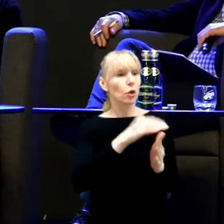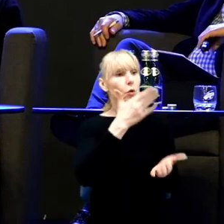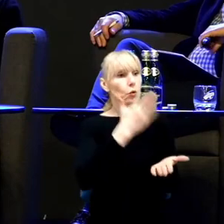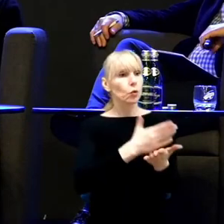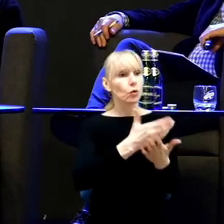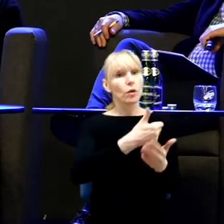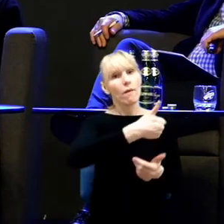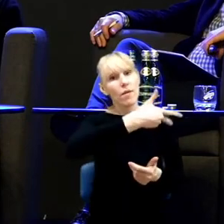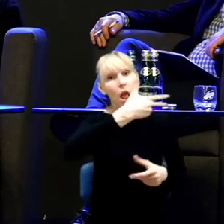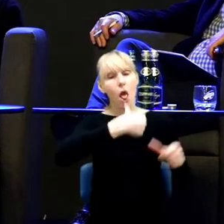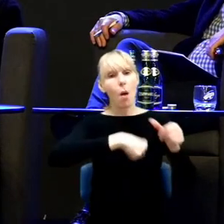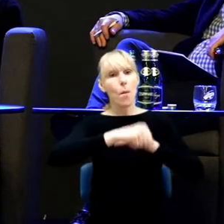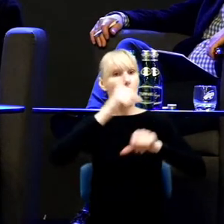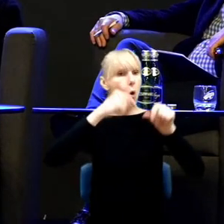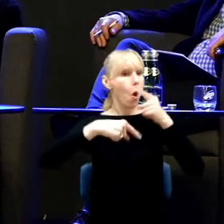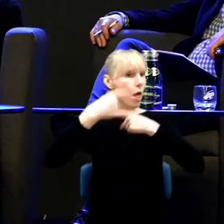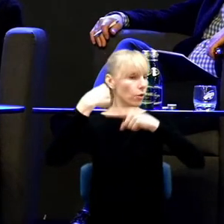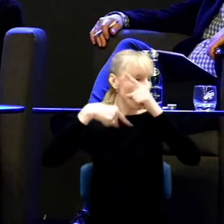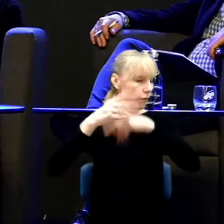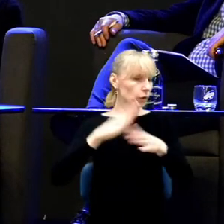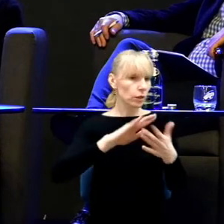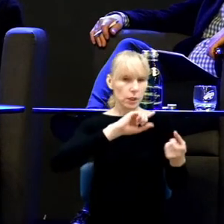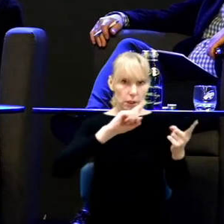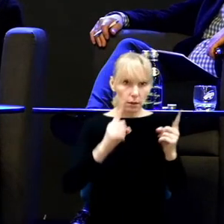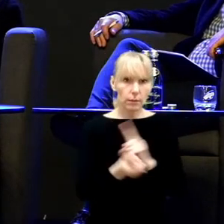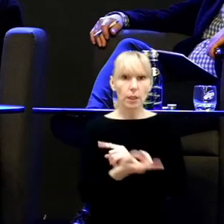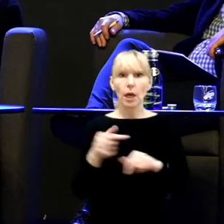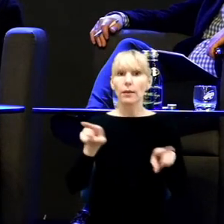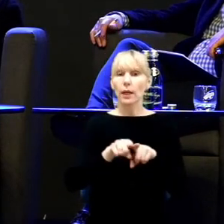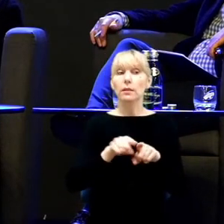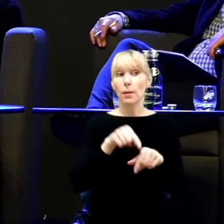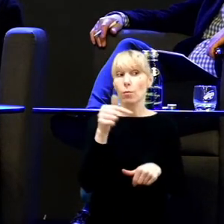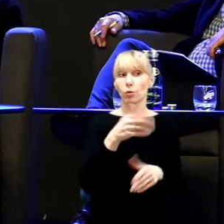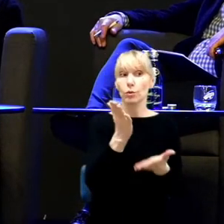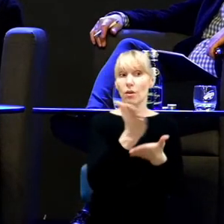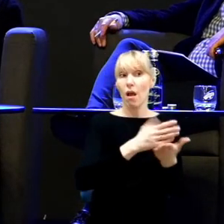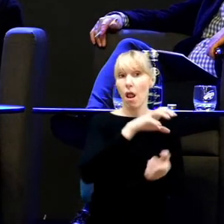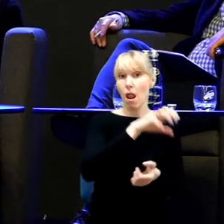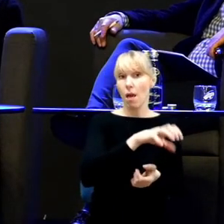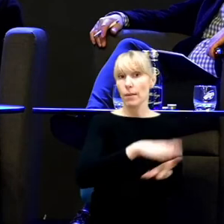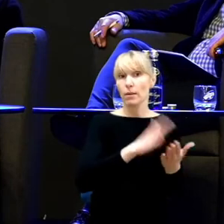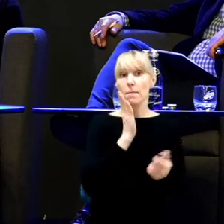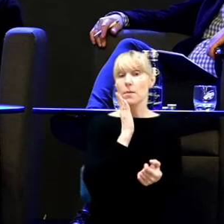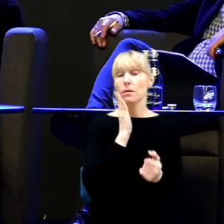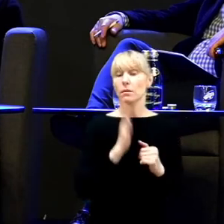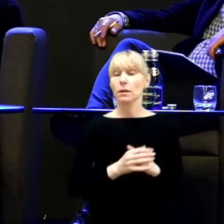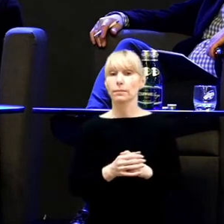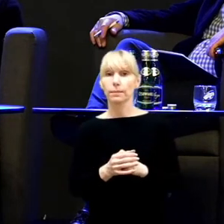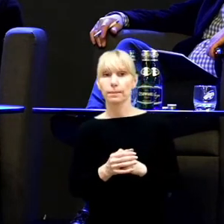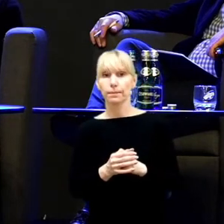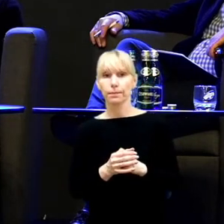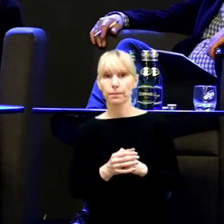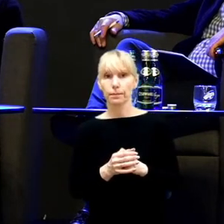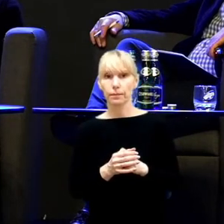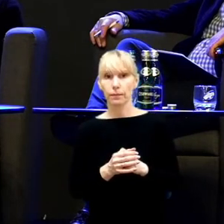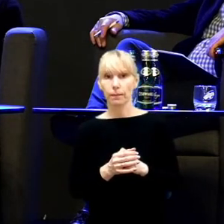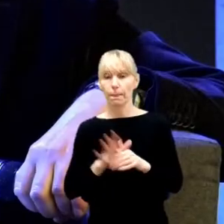musimy także mieć element mieszkaniowy. Moja teza jest taka, miasta mają szansę.